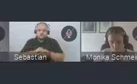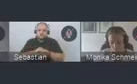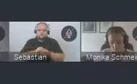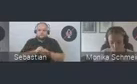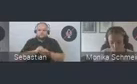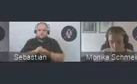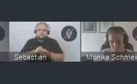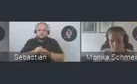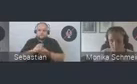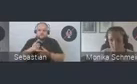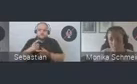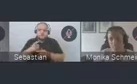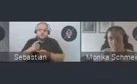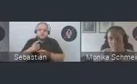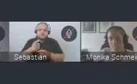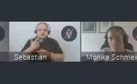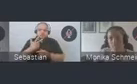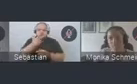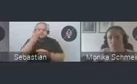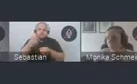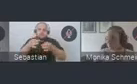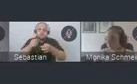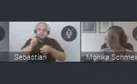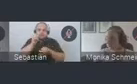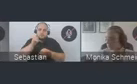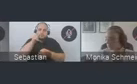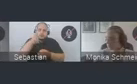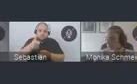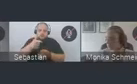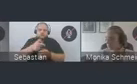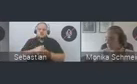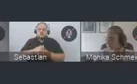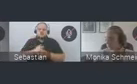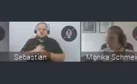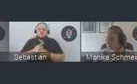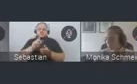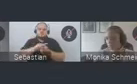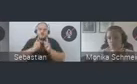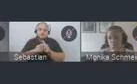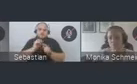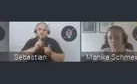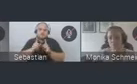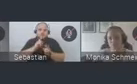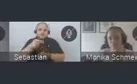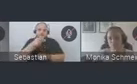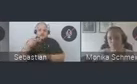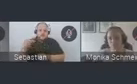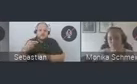żeby jeszcze raz przez te trzy dni, dzisiaj, jutro i pojutrze, spotkać się i porozmawiać o tematach,